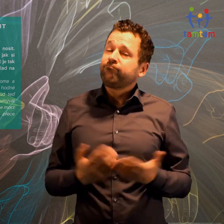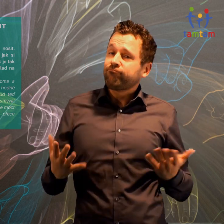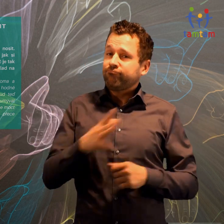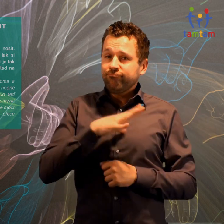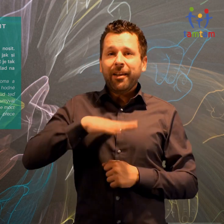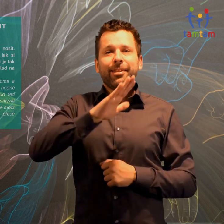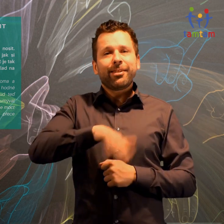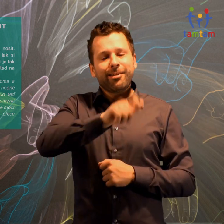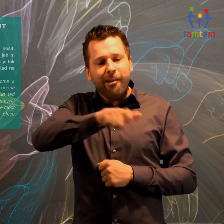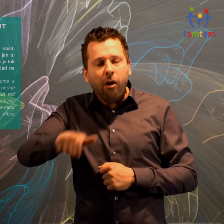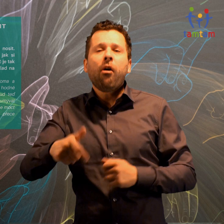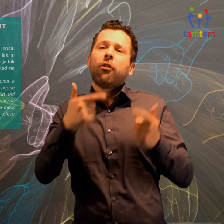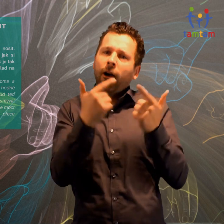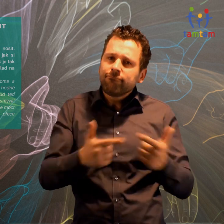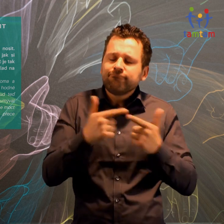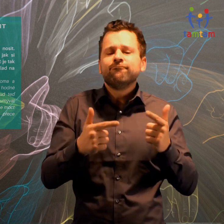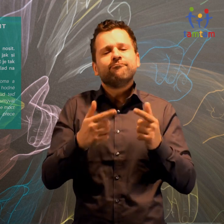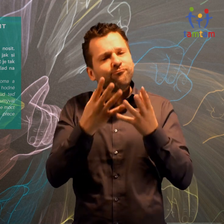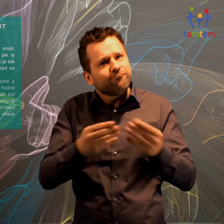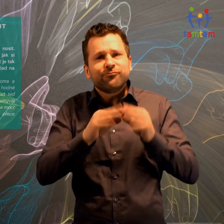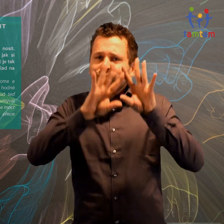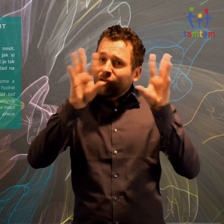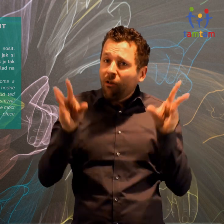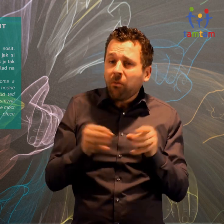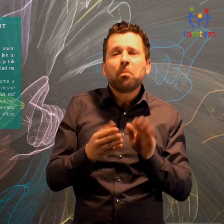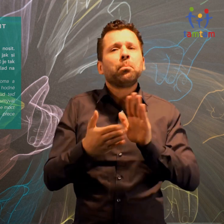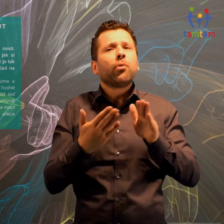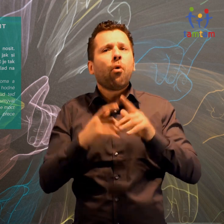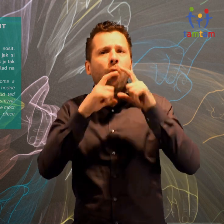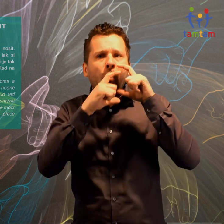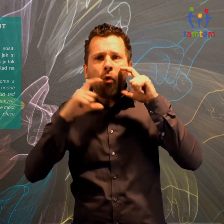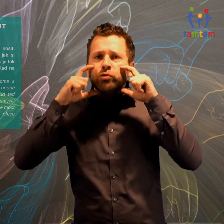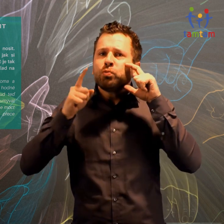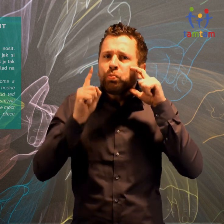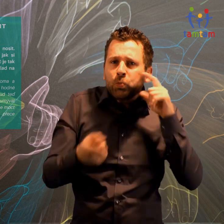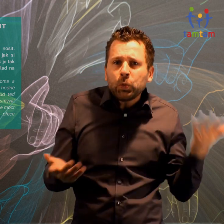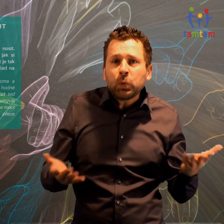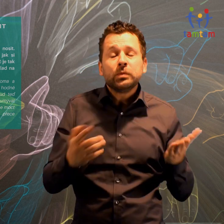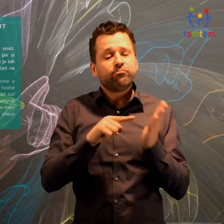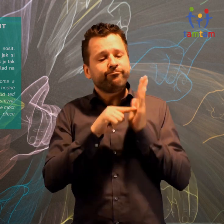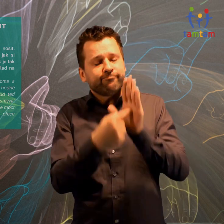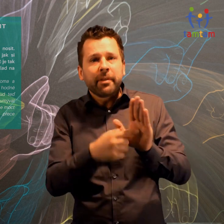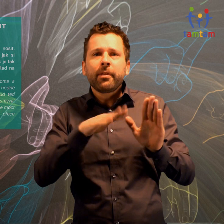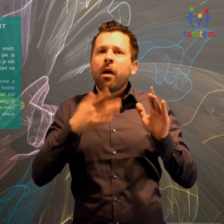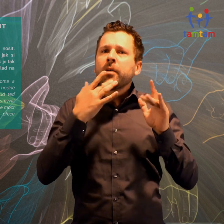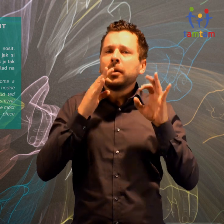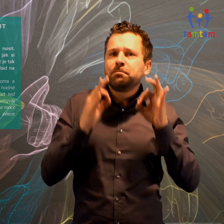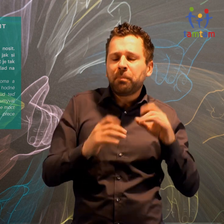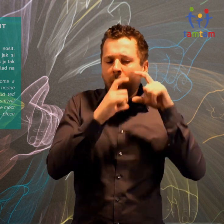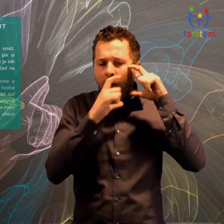Sdělte dětem, proč musí nosit roušku, a také jak s ní správně manipulovat.